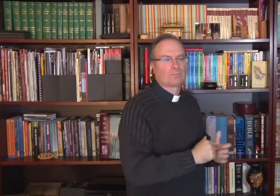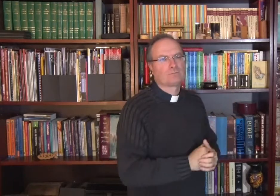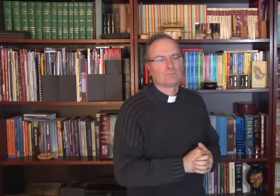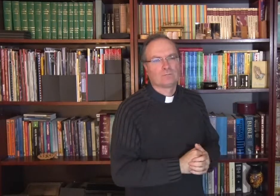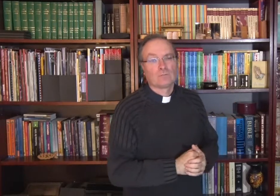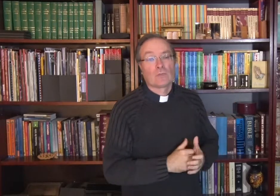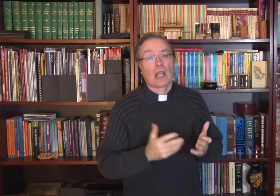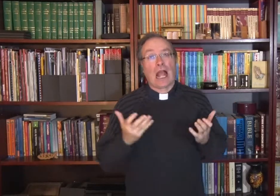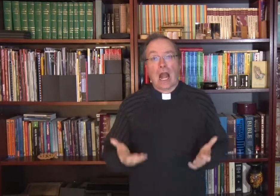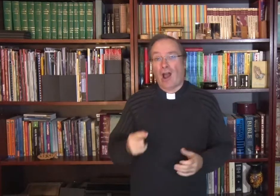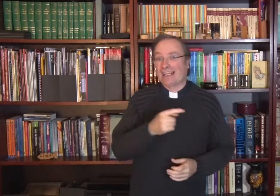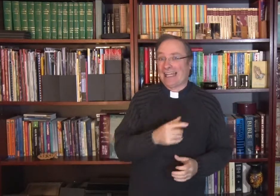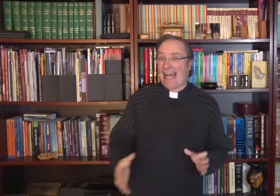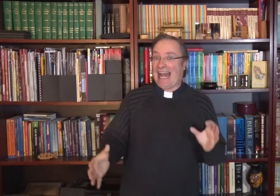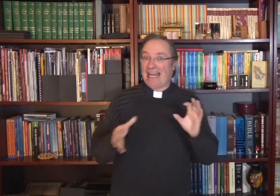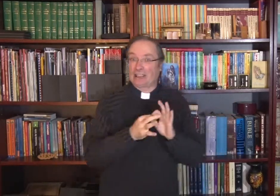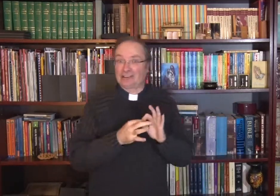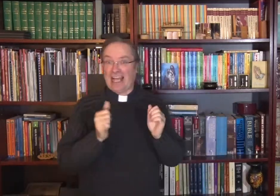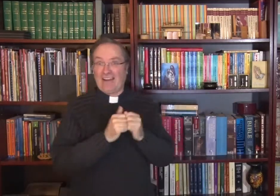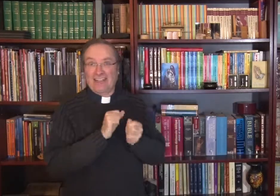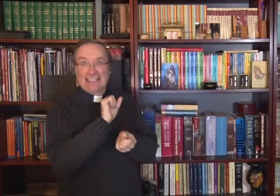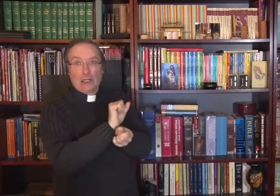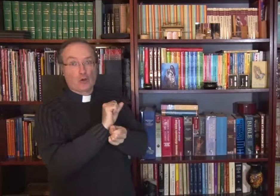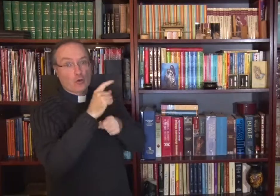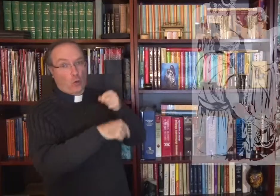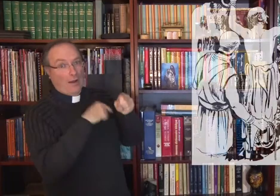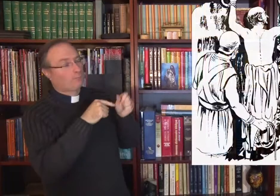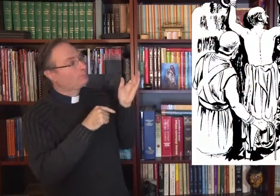Alors qu’ils l’attachaient avec des courroies,